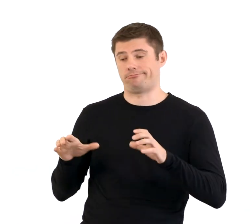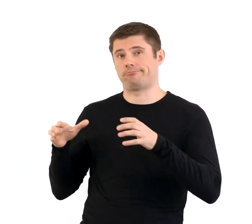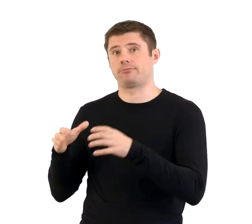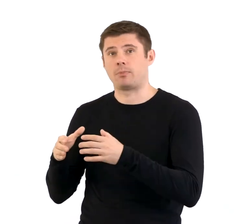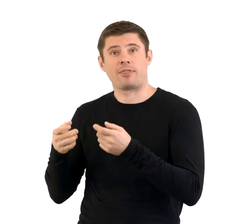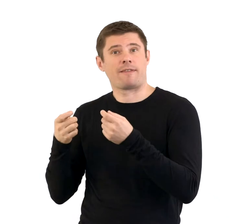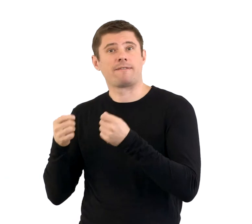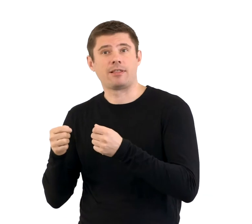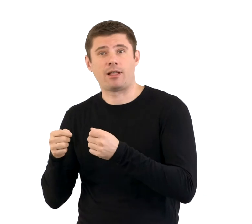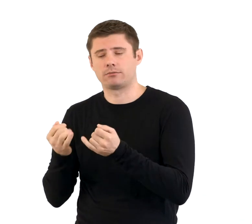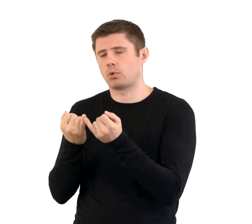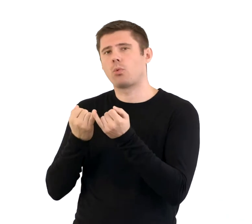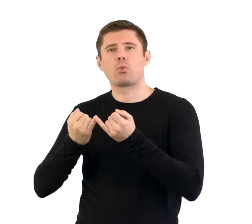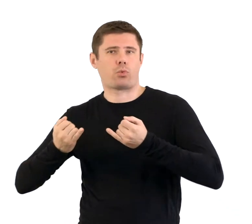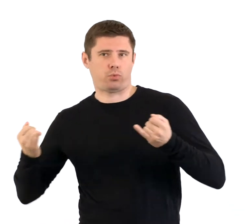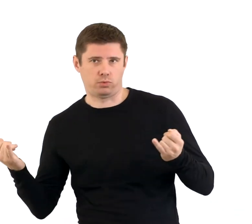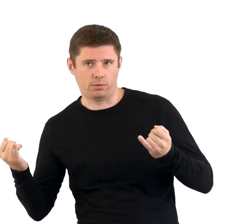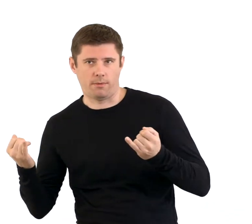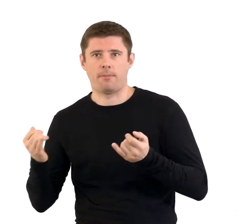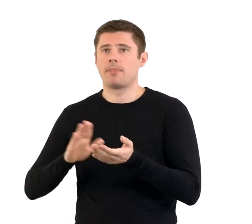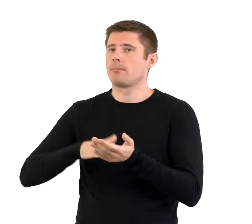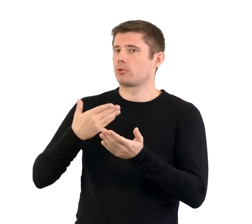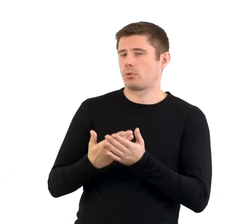Źródła finansowania działalności mogą być bardzo różne tak jak: